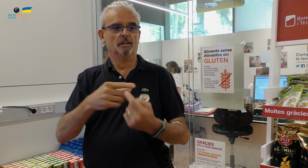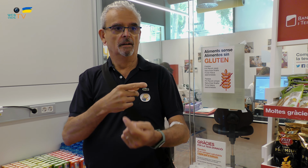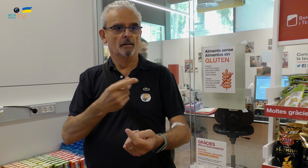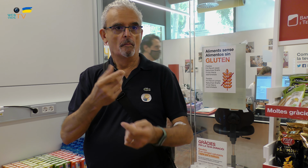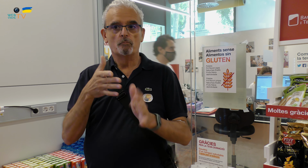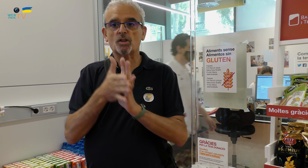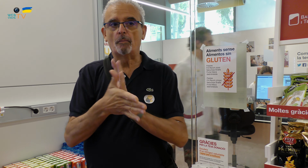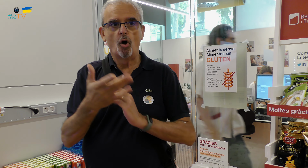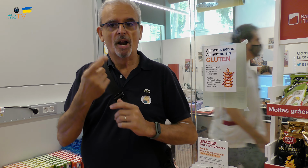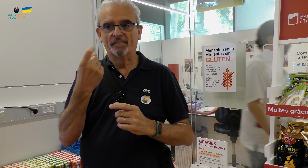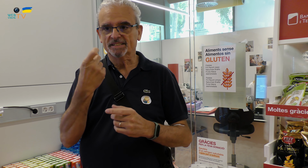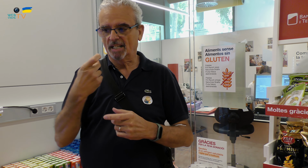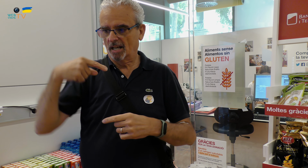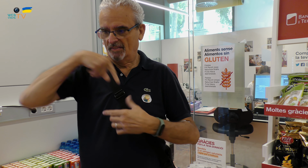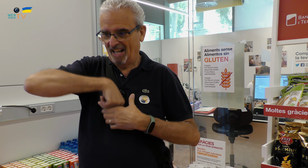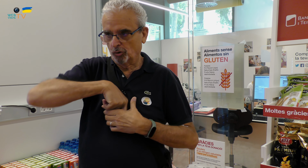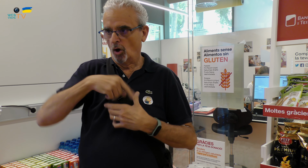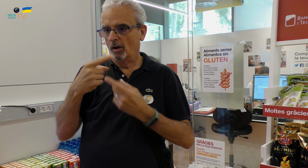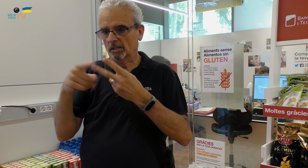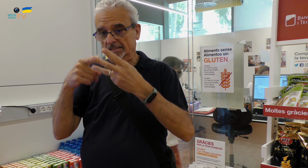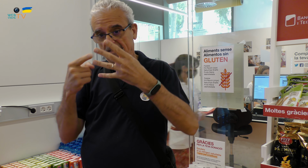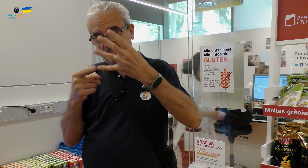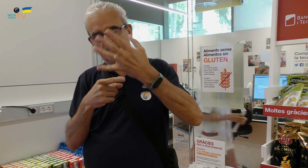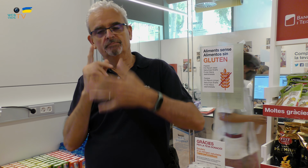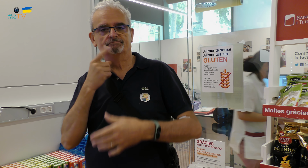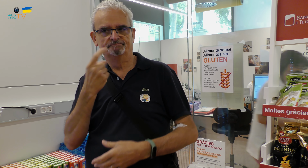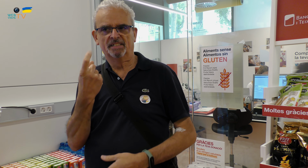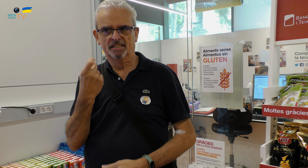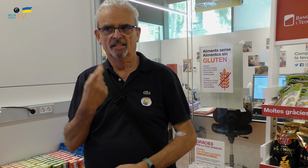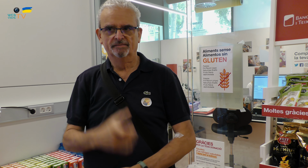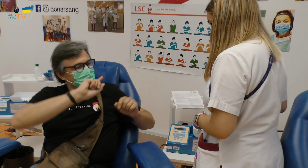per conèixer els motius, les necessitats, etc.